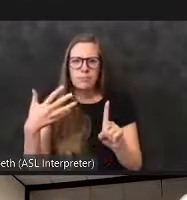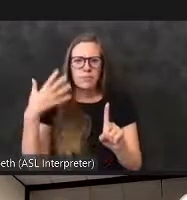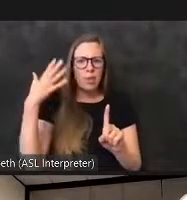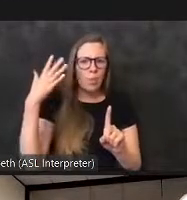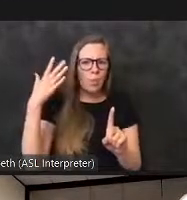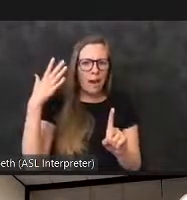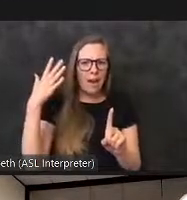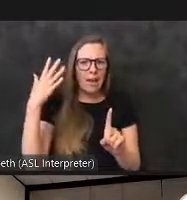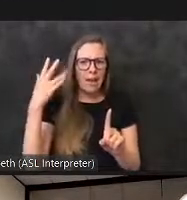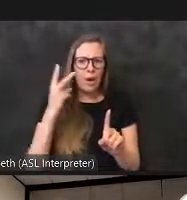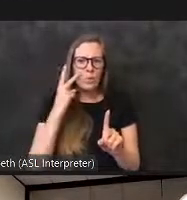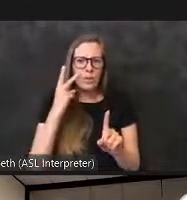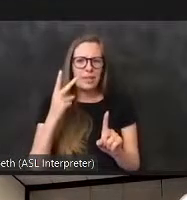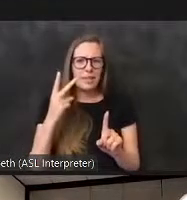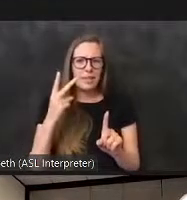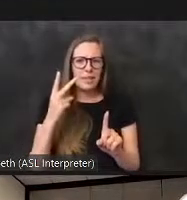Porque es que nosotros estaremos viendo